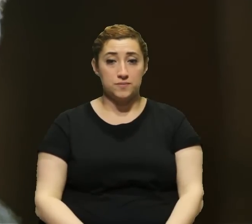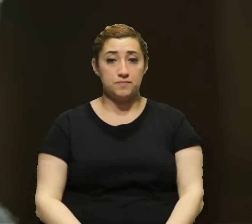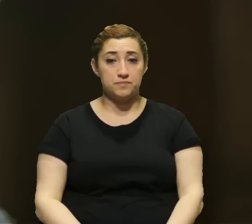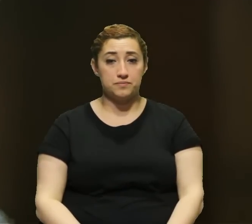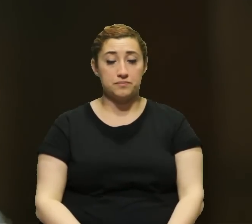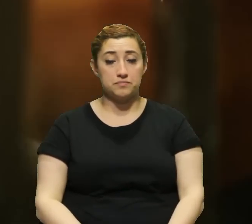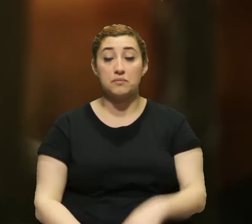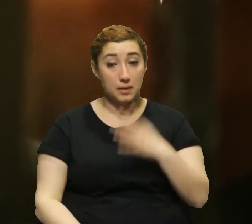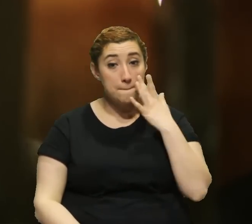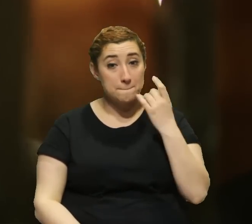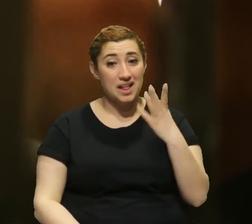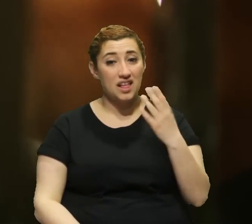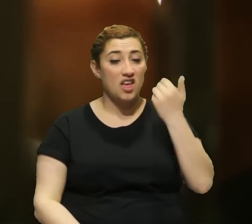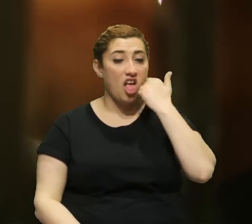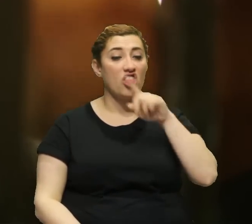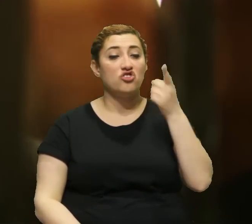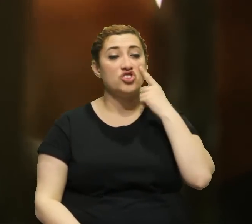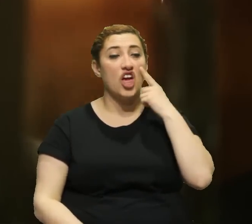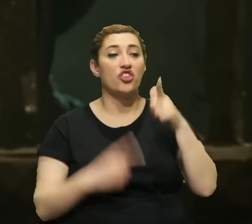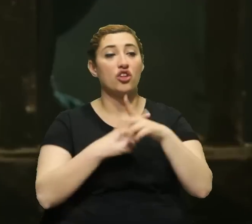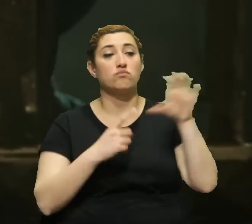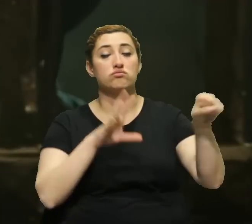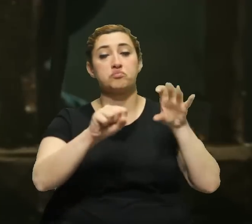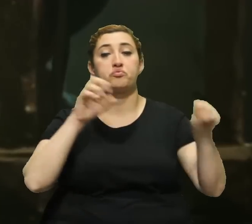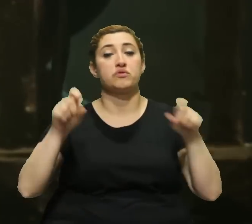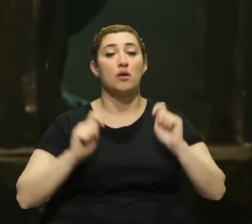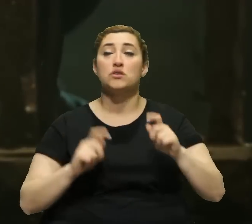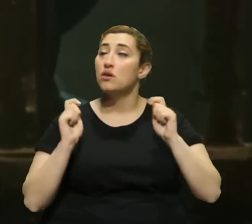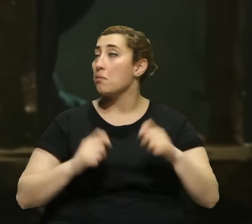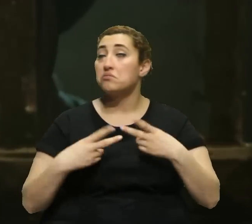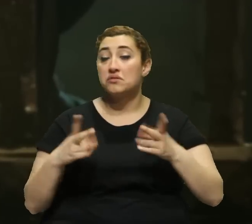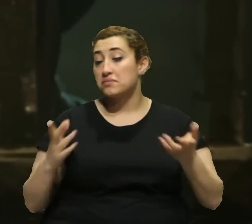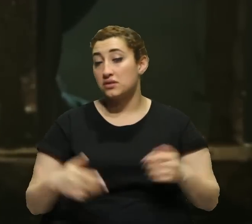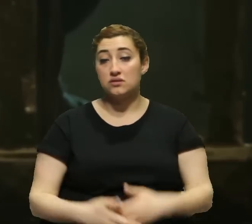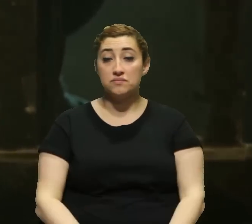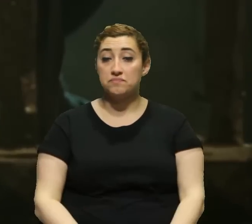Belli ki yalancı şahit tutmuştur Şeyh’im. Tutan tutar.